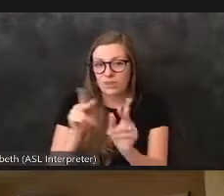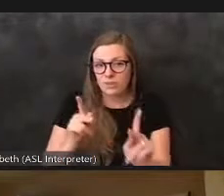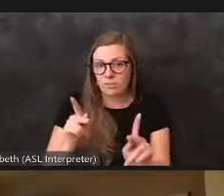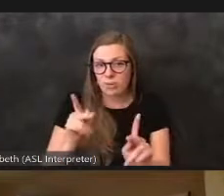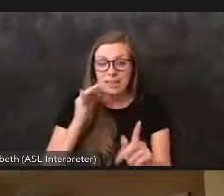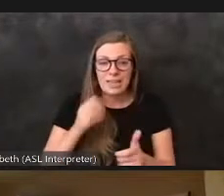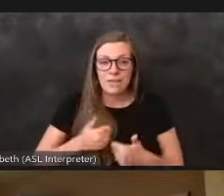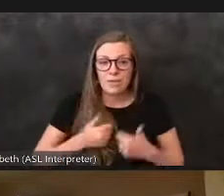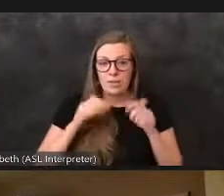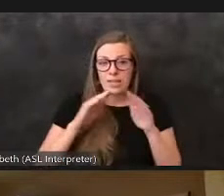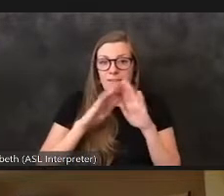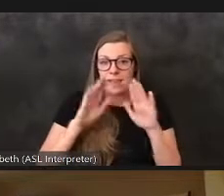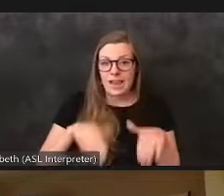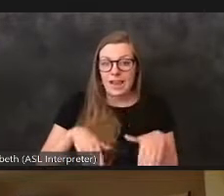Si usted vive en una casa que está así